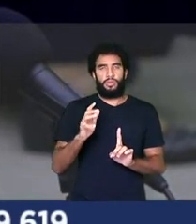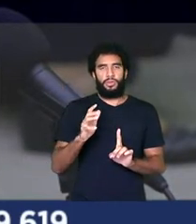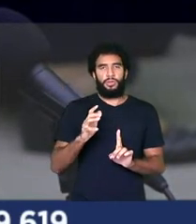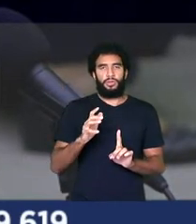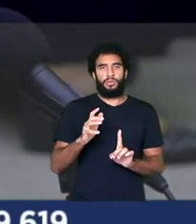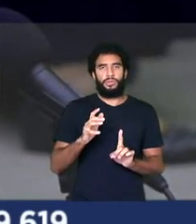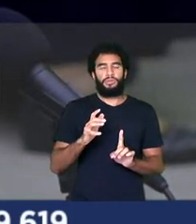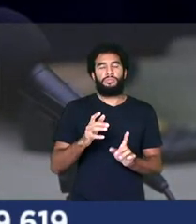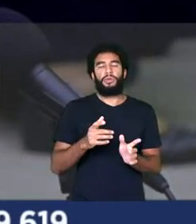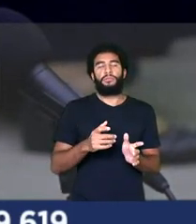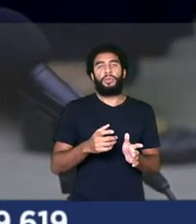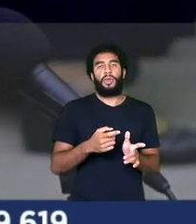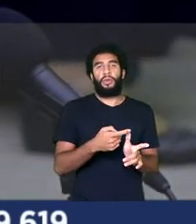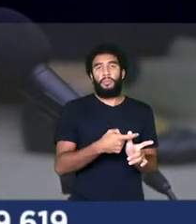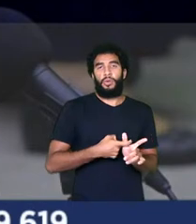QUE HÁ INCIDÊNCIA DOS DEMAIS IMPOSTOS. ENTÃO SE NÓS